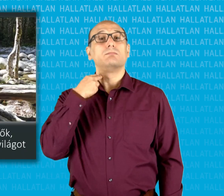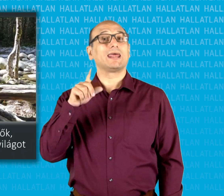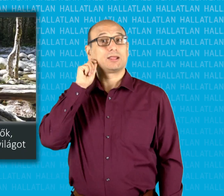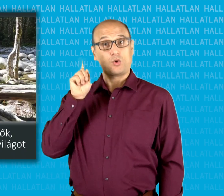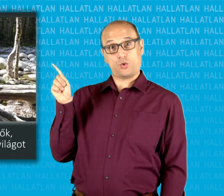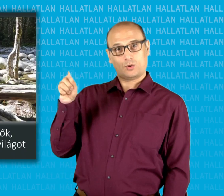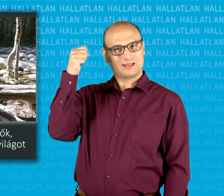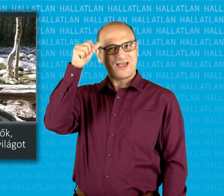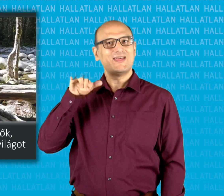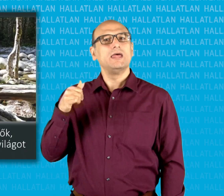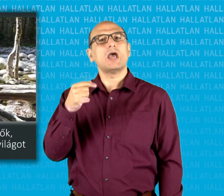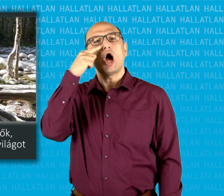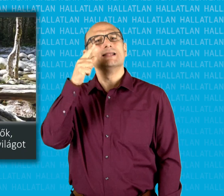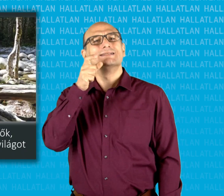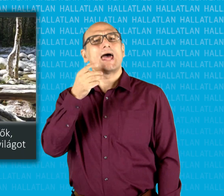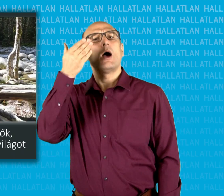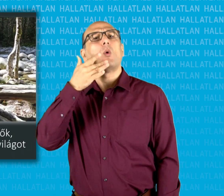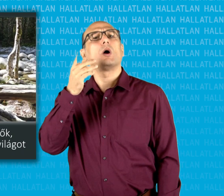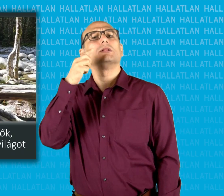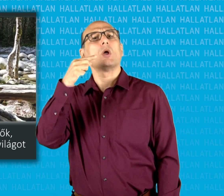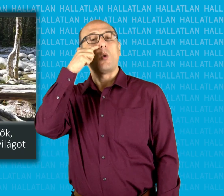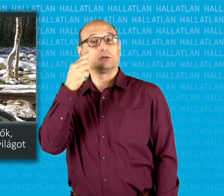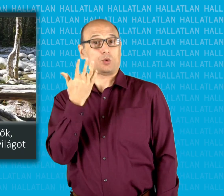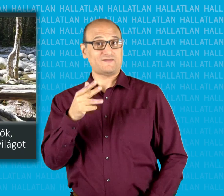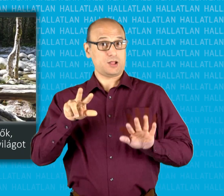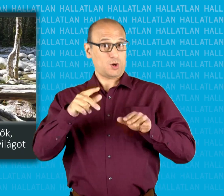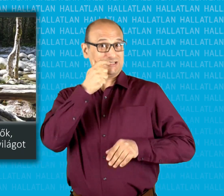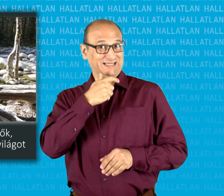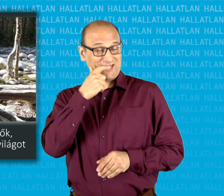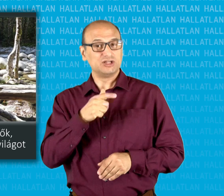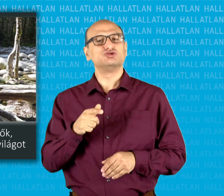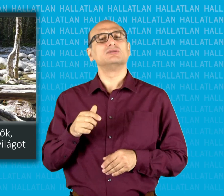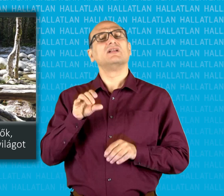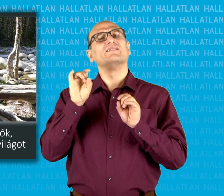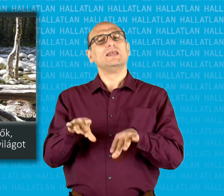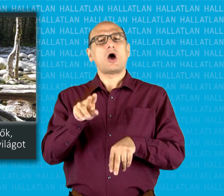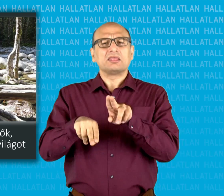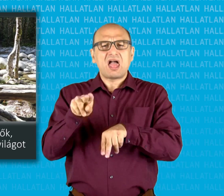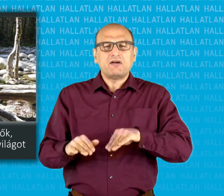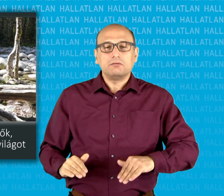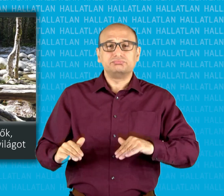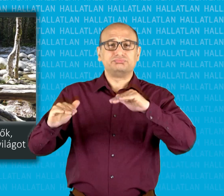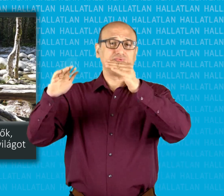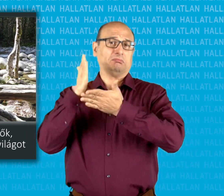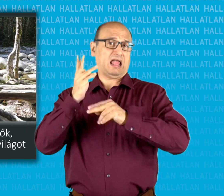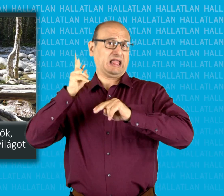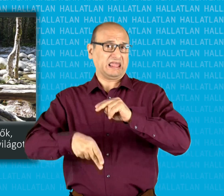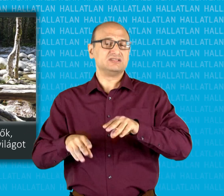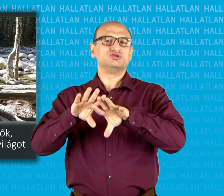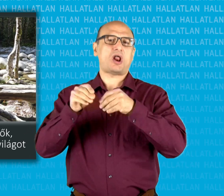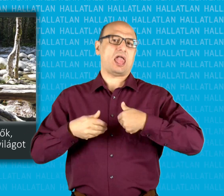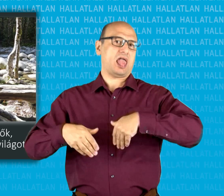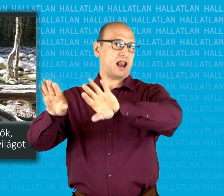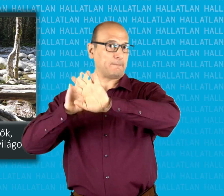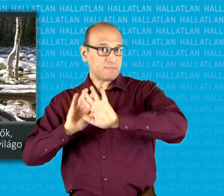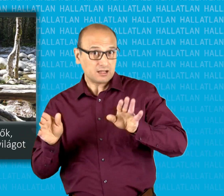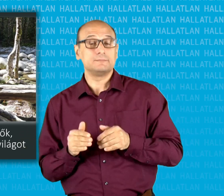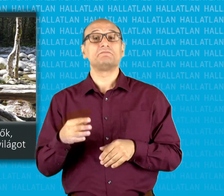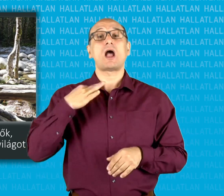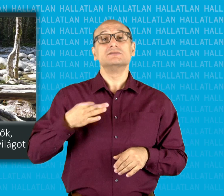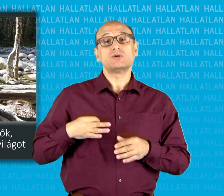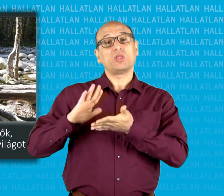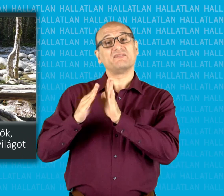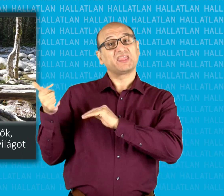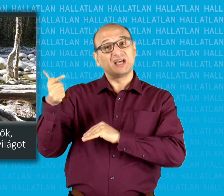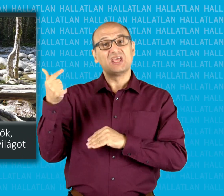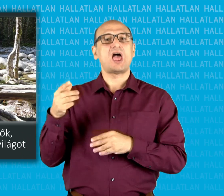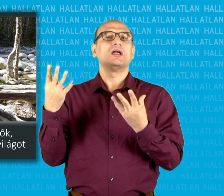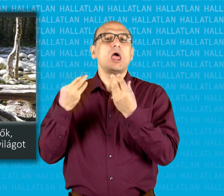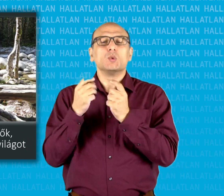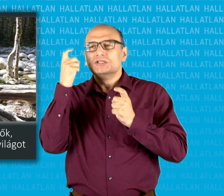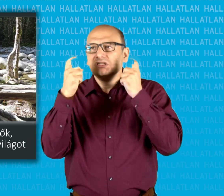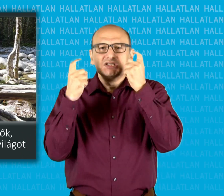Miután a brit Janice Horton fiai elhagyták a családi fészket, az akkor 58 éves családanya úgy döntött,